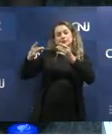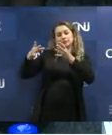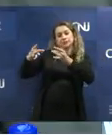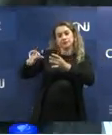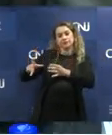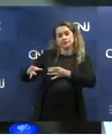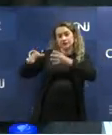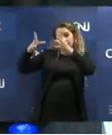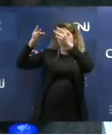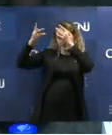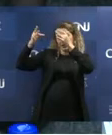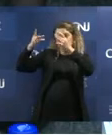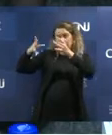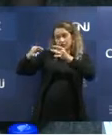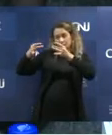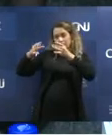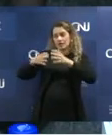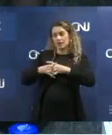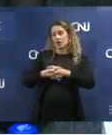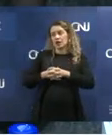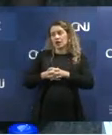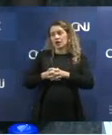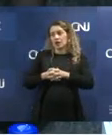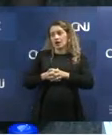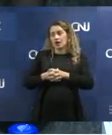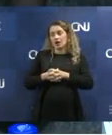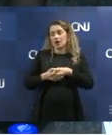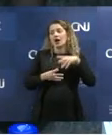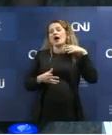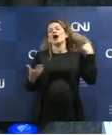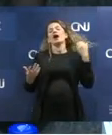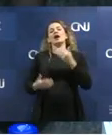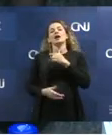até procurei o precedente mencionado por Nobre advogado